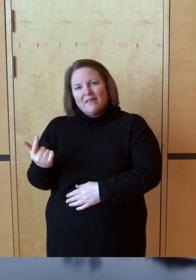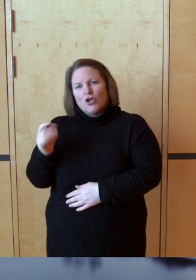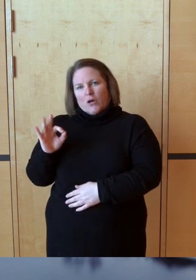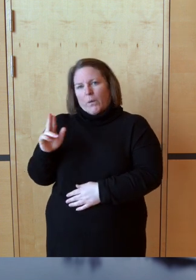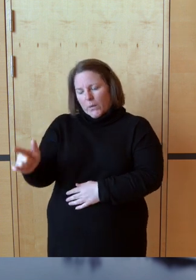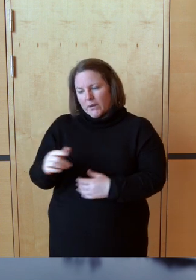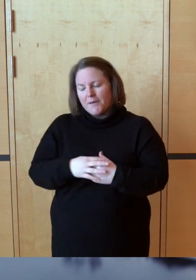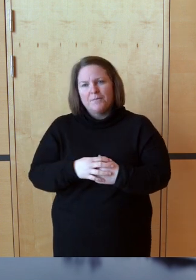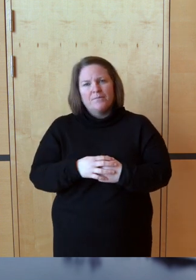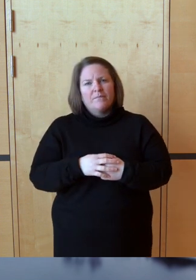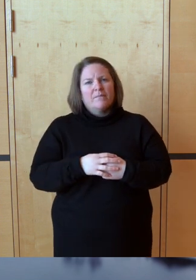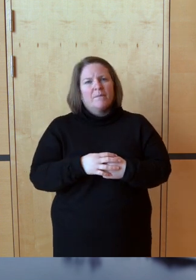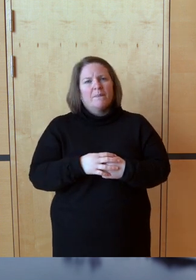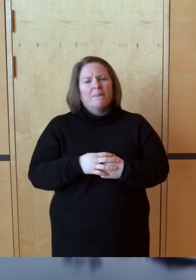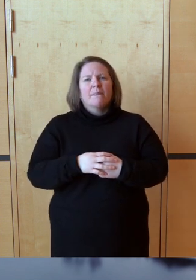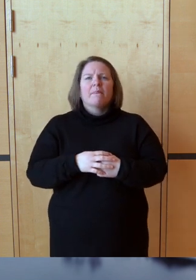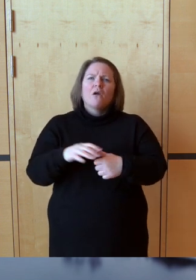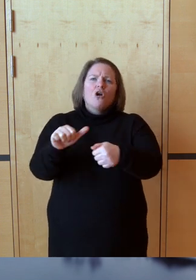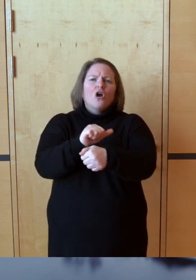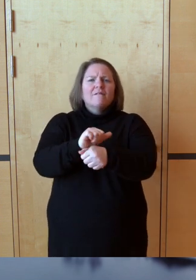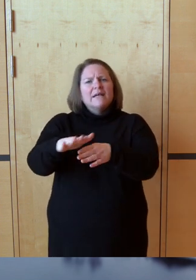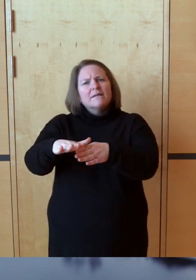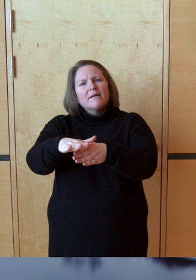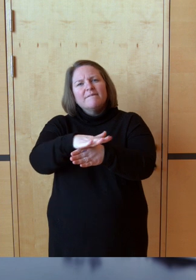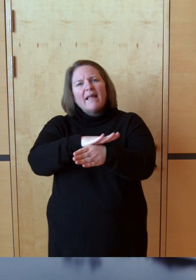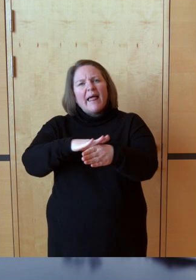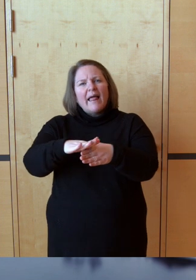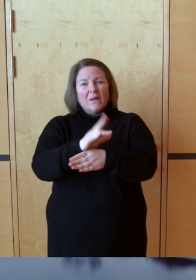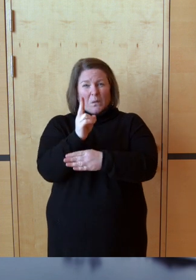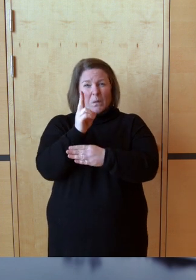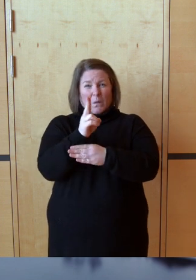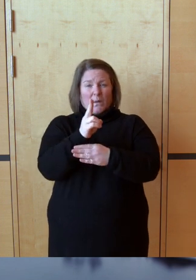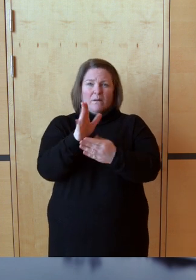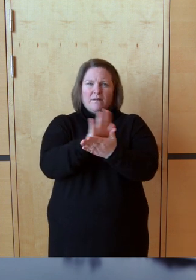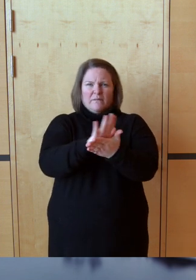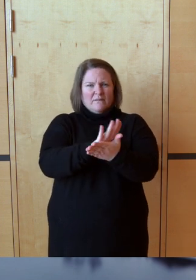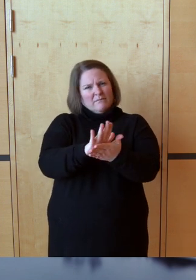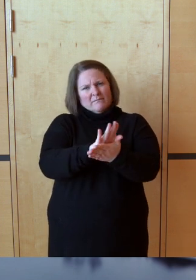Sanerat övningsfältet som är lite presumtiva Jag blir sen som ligger en del och hans exporterat och sålt